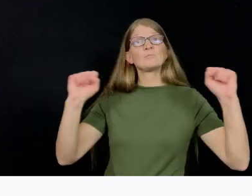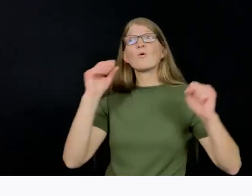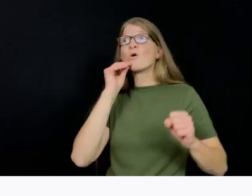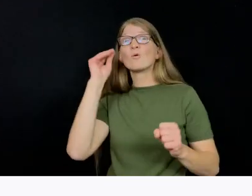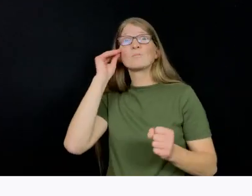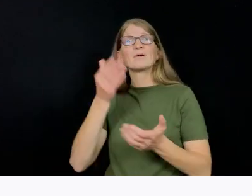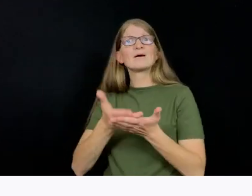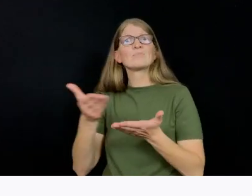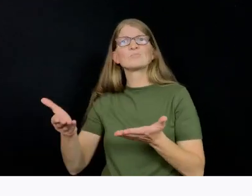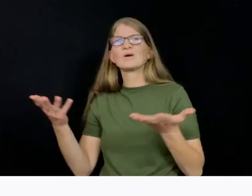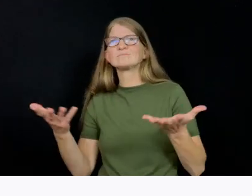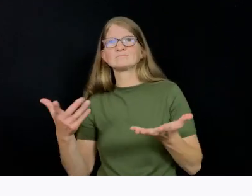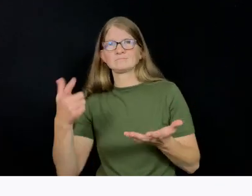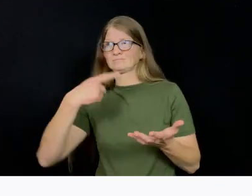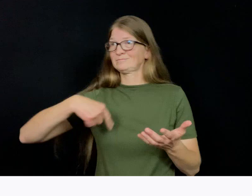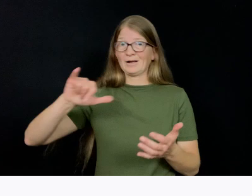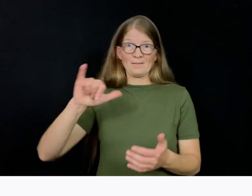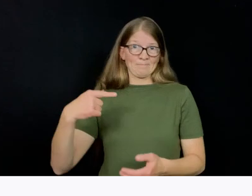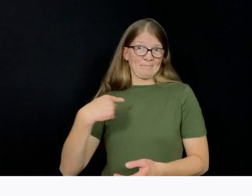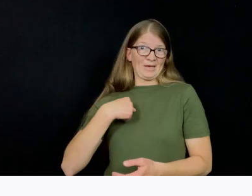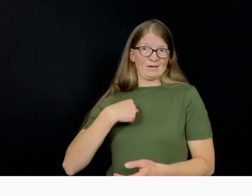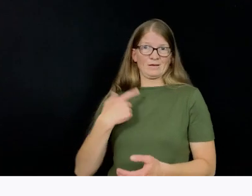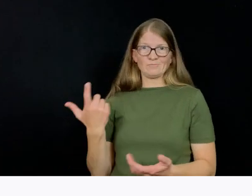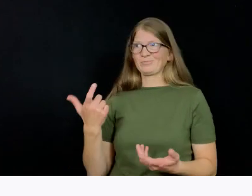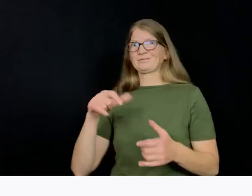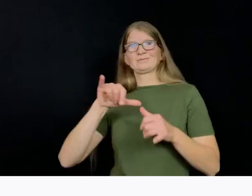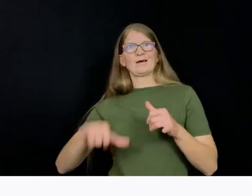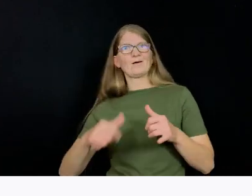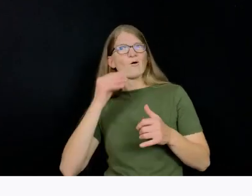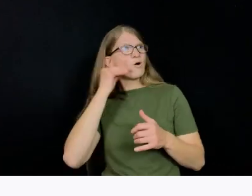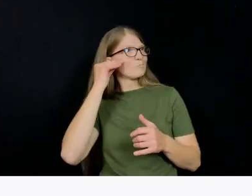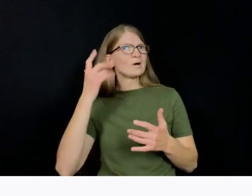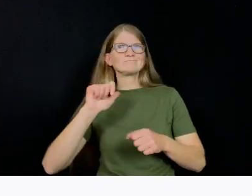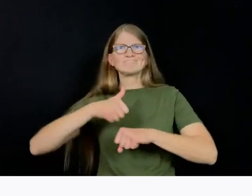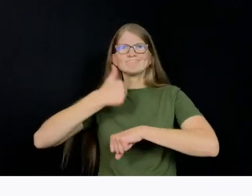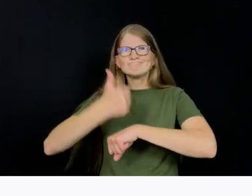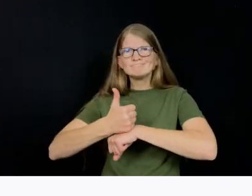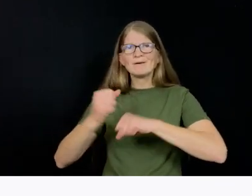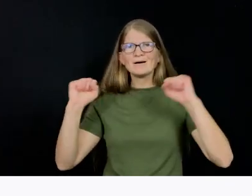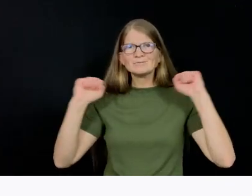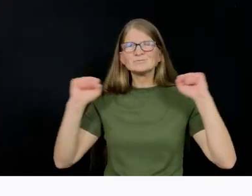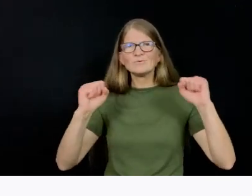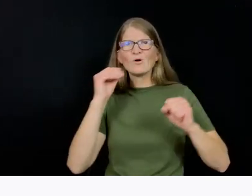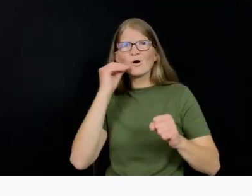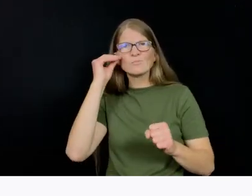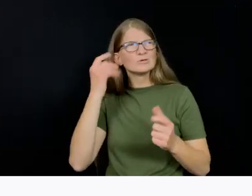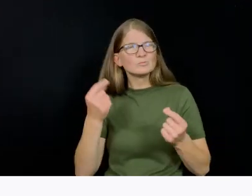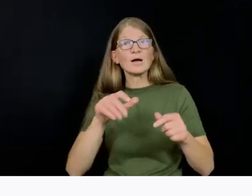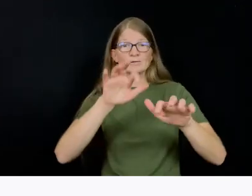صالات رياضية صغيرة في منازلهم لقد بدأت بإجراء بحث مثل معدات للتمرين المنزلي